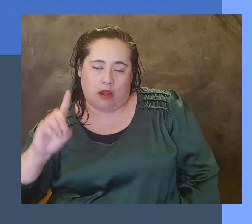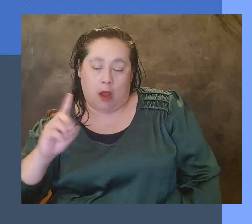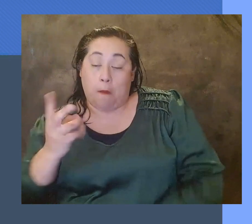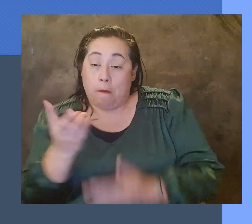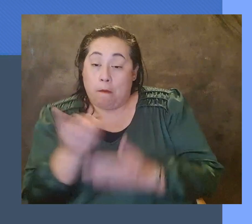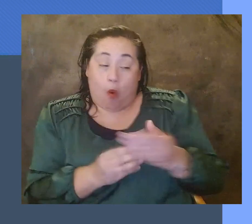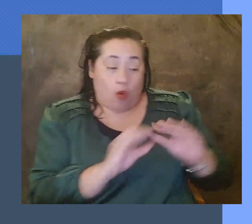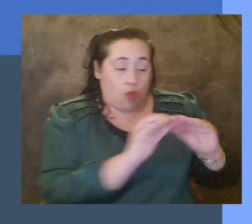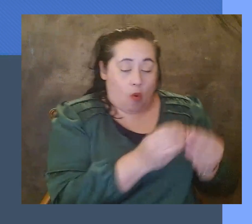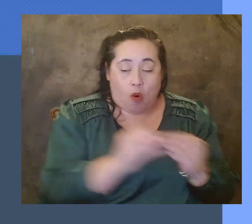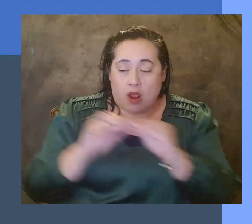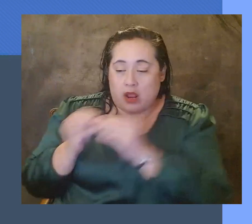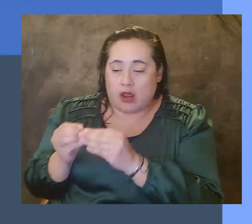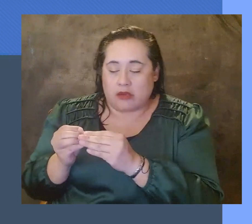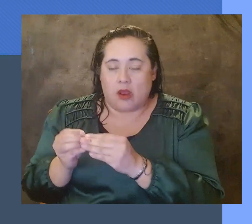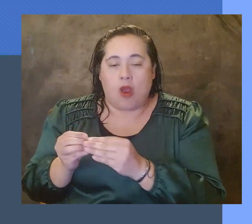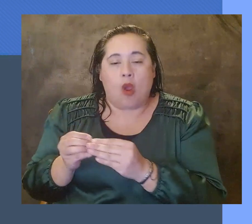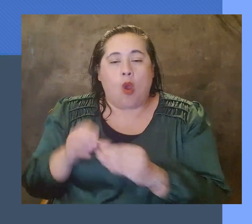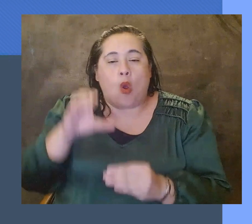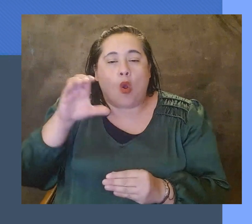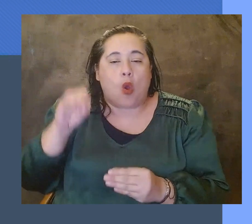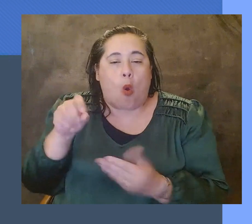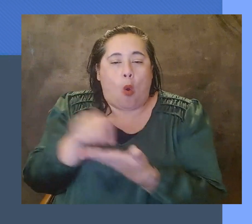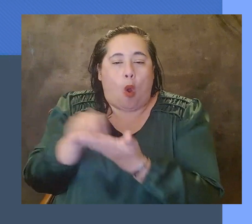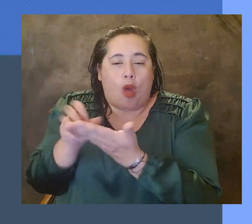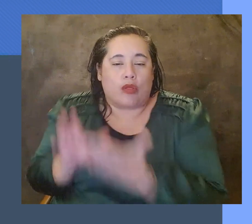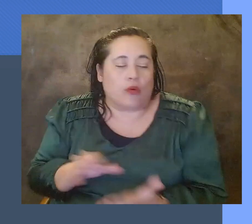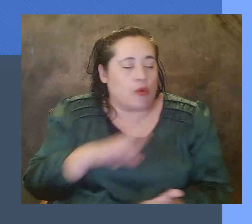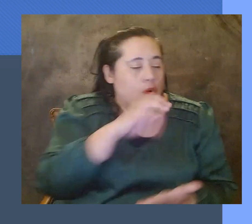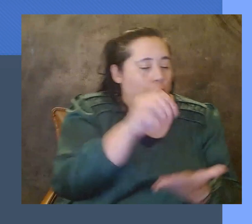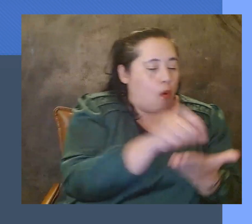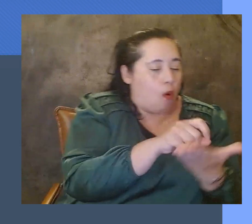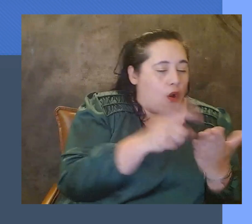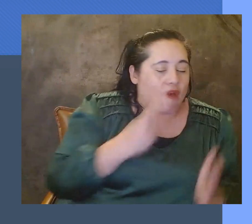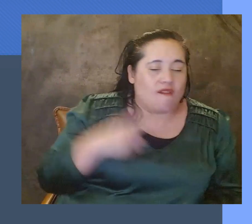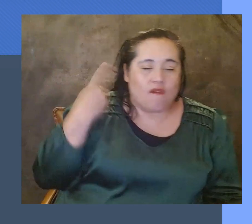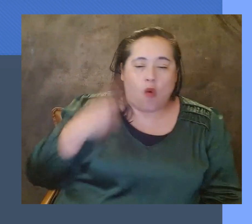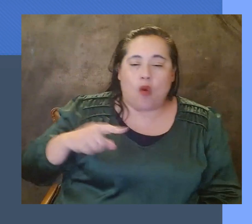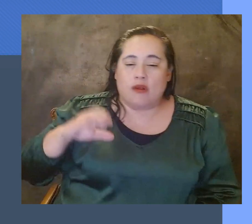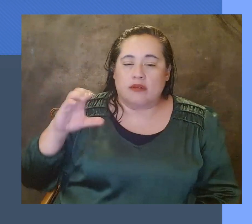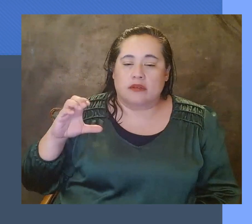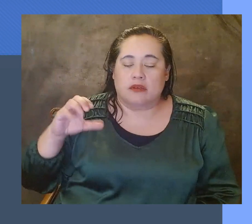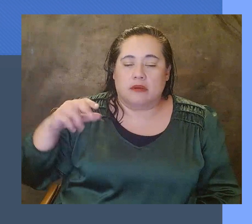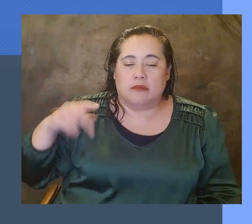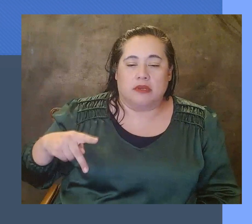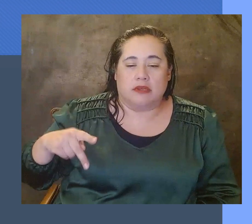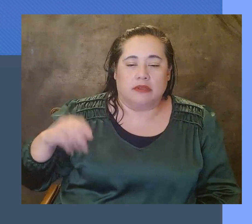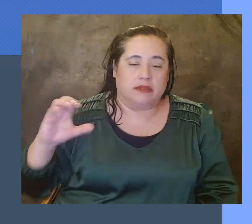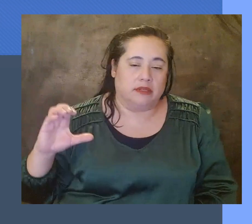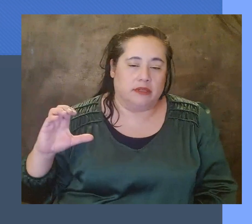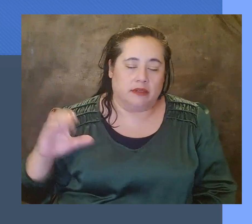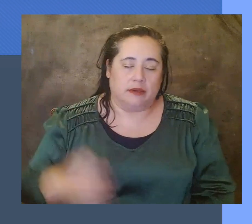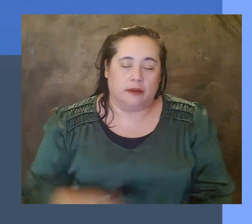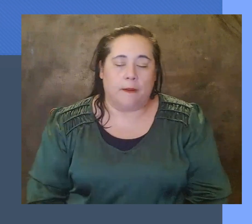las dos organizaciones fueron coautores del código ... ético de conducta para intérpretes.